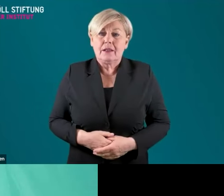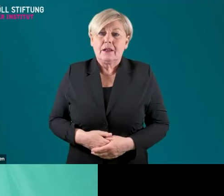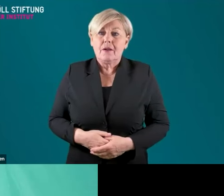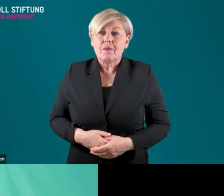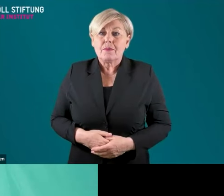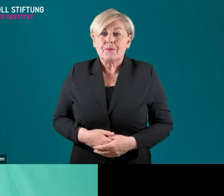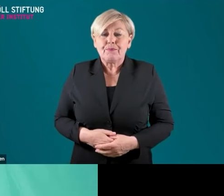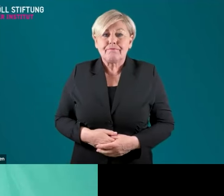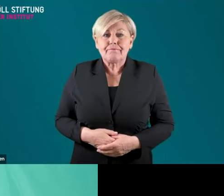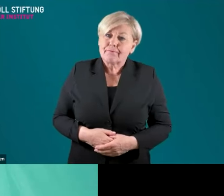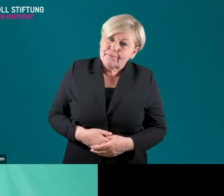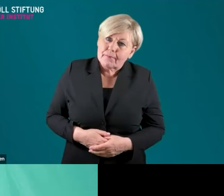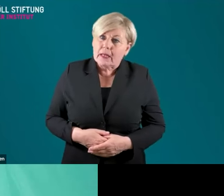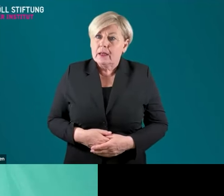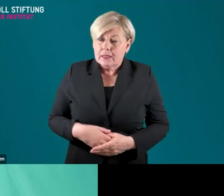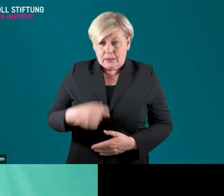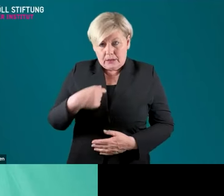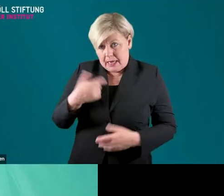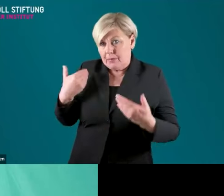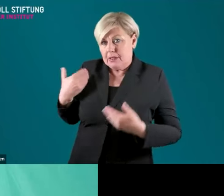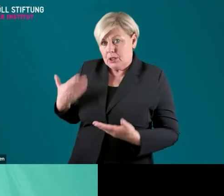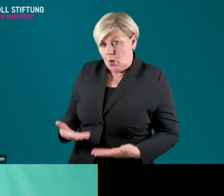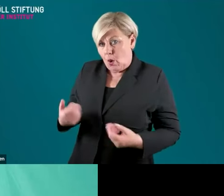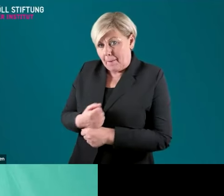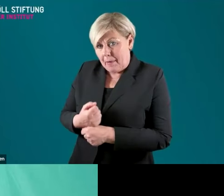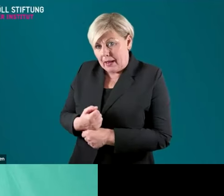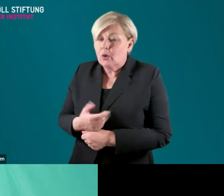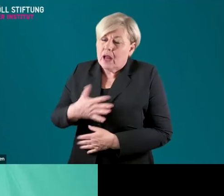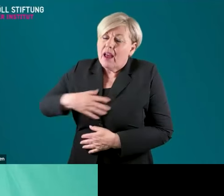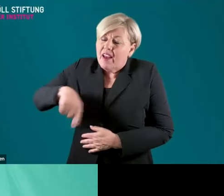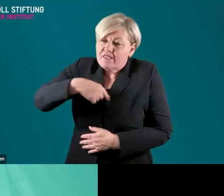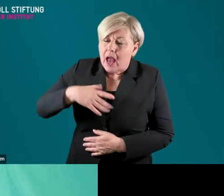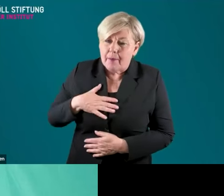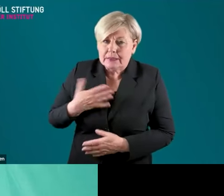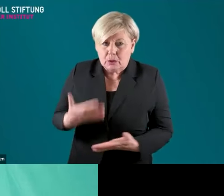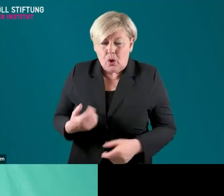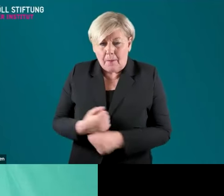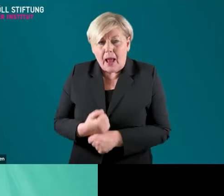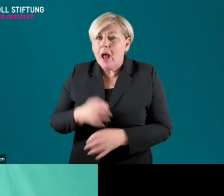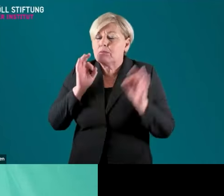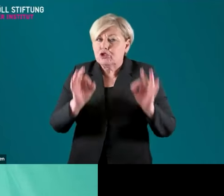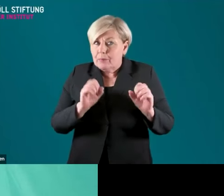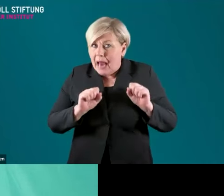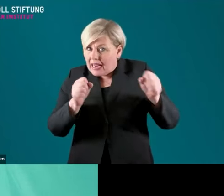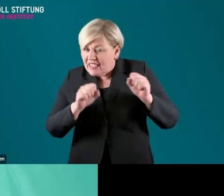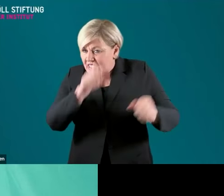also, ich habe das so gemacht oder ursprünglich wir haben das so gemacht, wir haben zu bestimmten Aktivist*innen, Akteur*innen